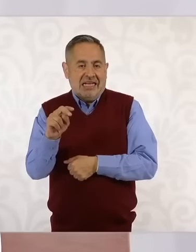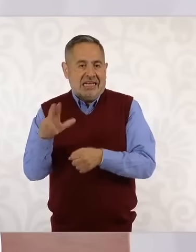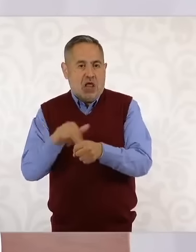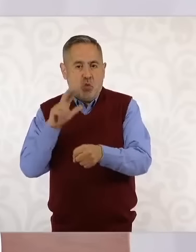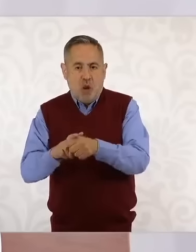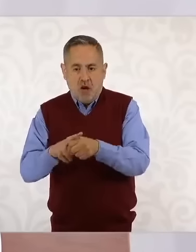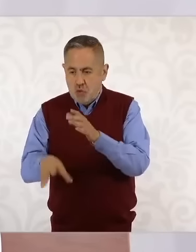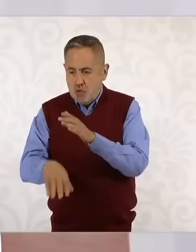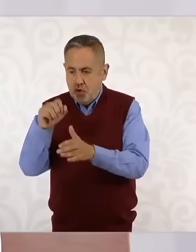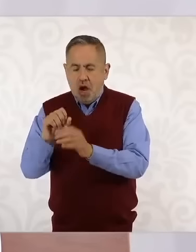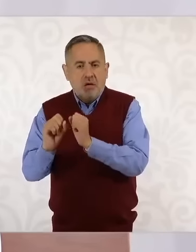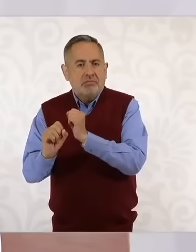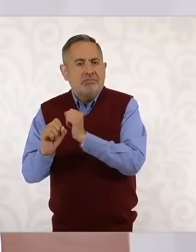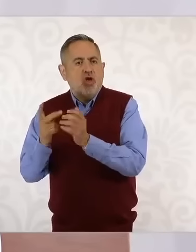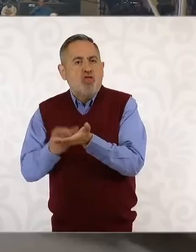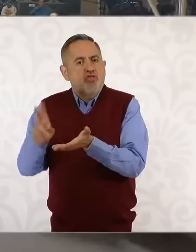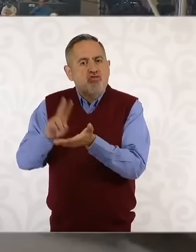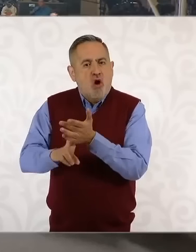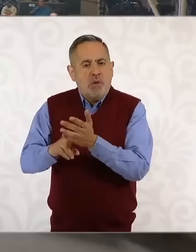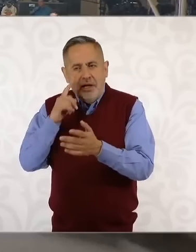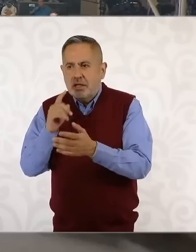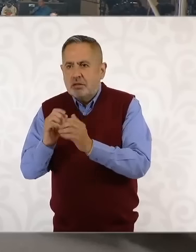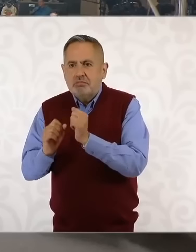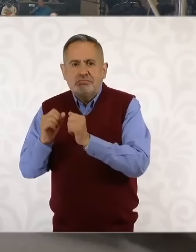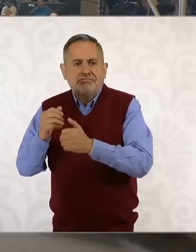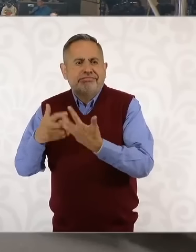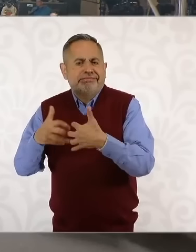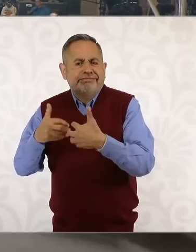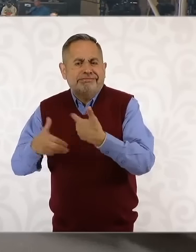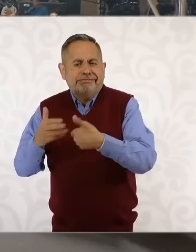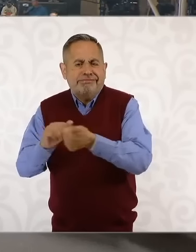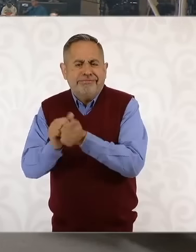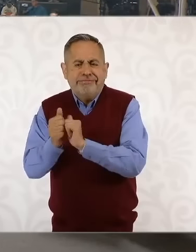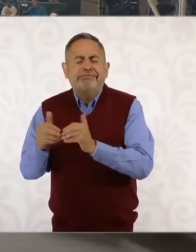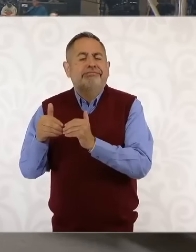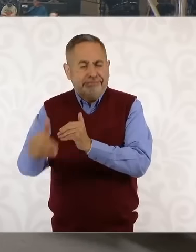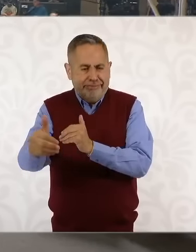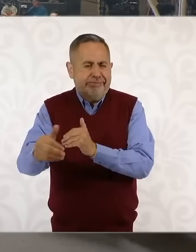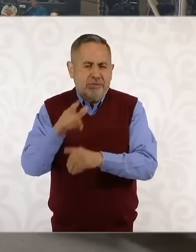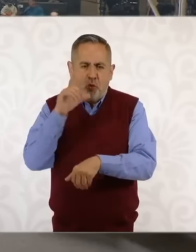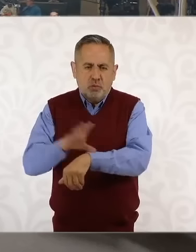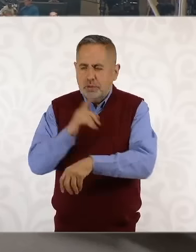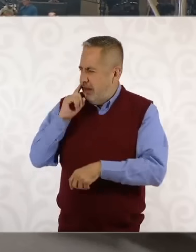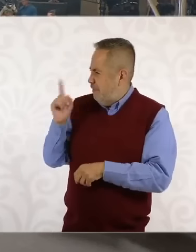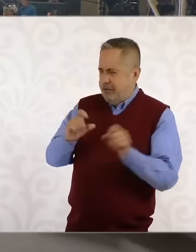A ver si pones otra vez la gráfica de Emilia.